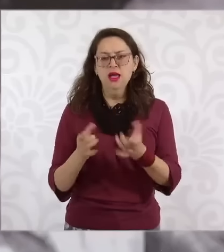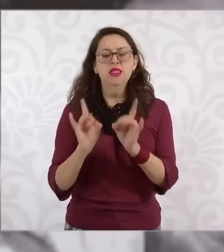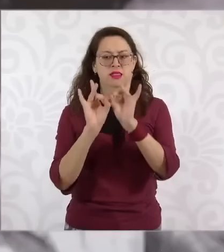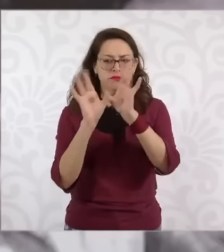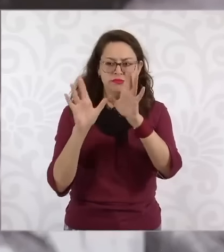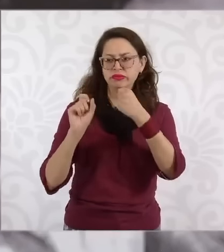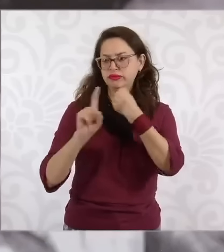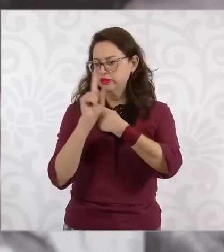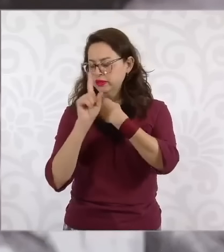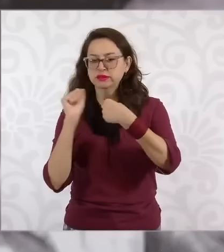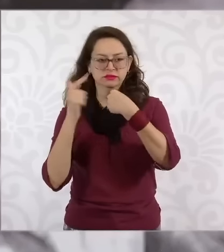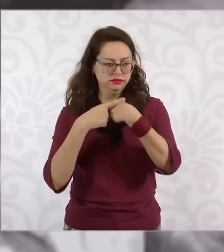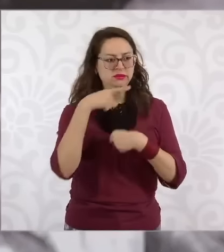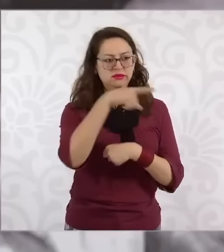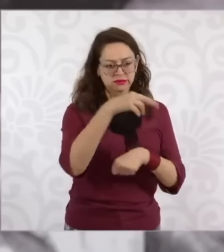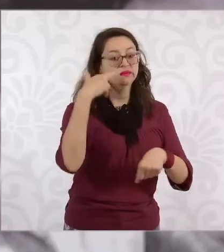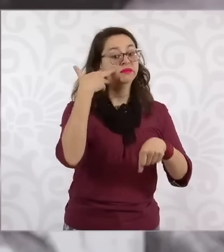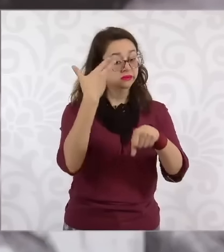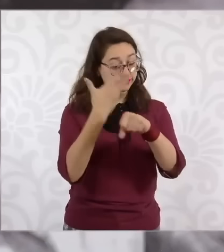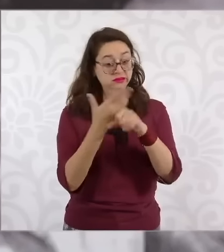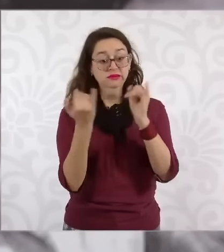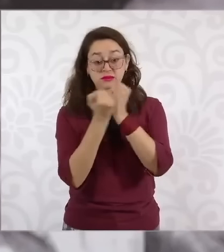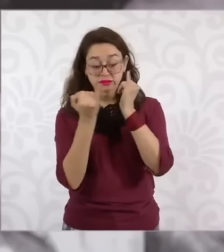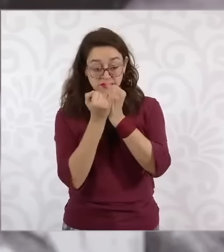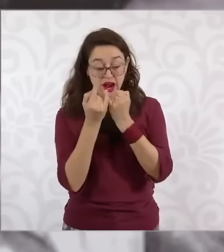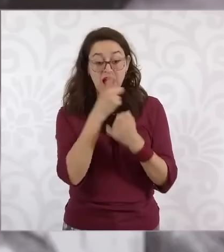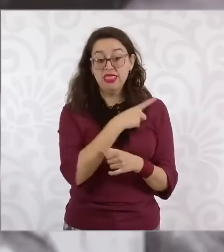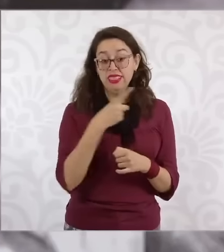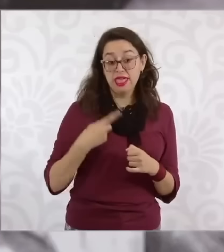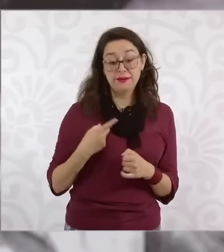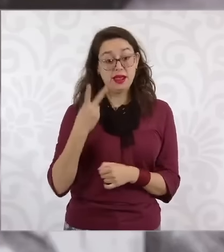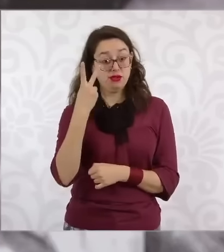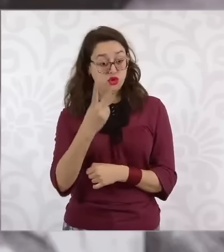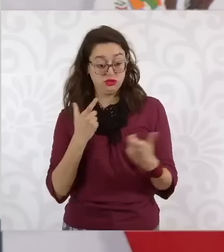Los proyectos en todo momento tienen que ser autofinanciables porque lo que no queremos es